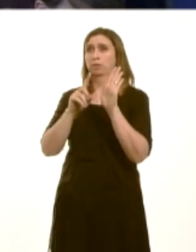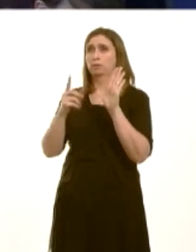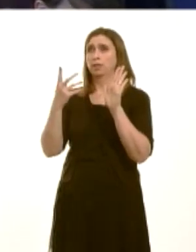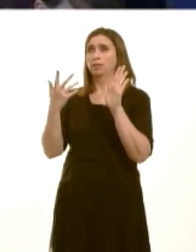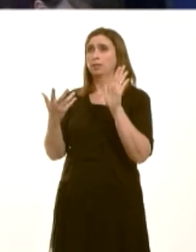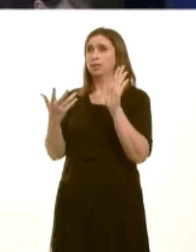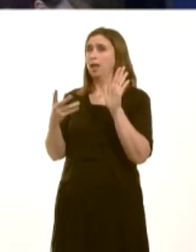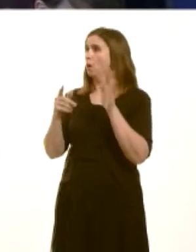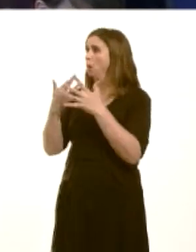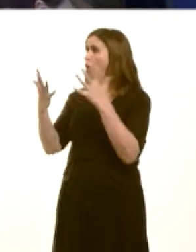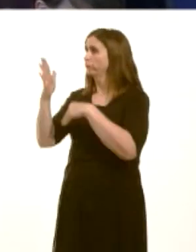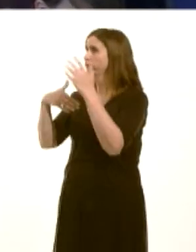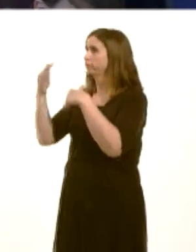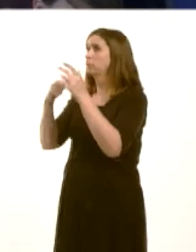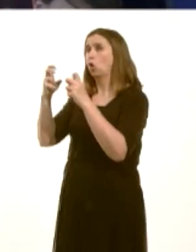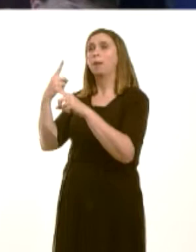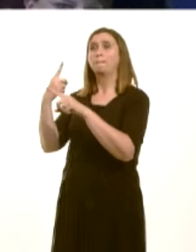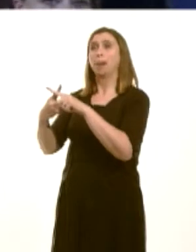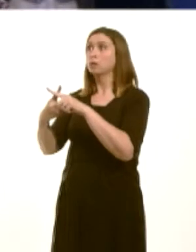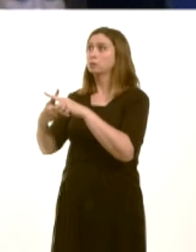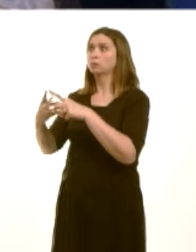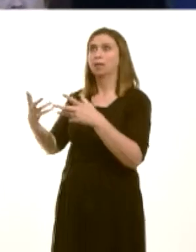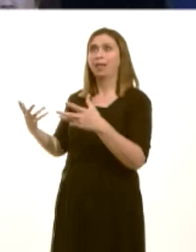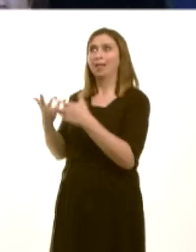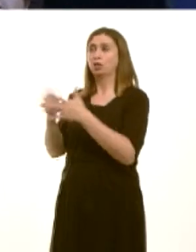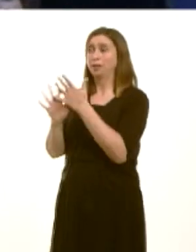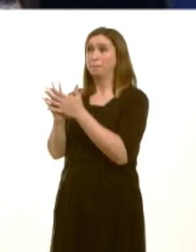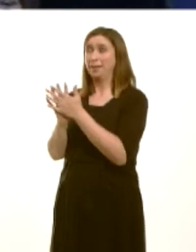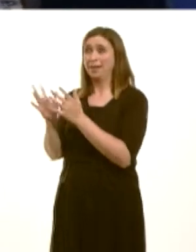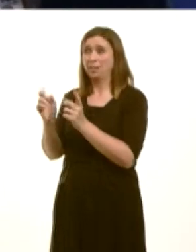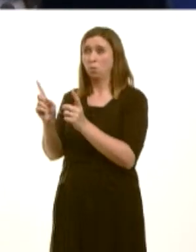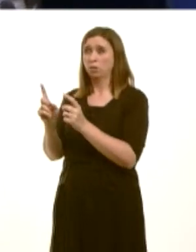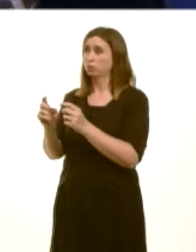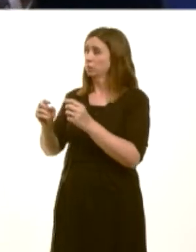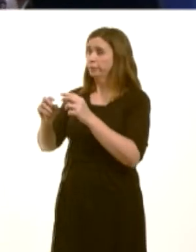bellach i safonau ëplus energyíóhynny yw, maen nhwín cynhyrchu mwy o ynni y maeír